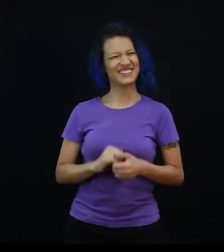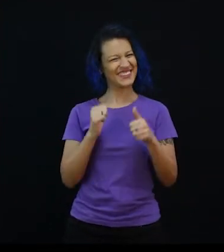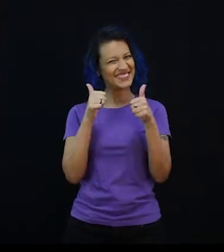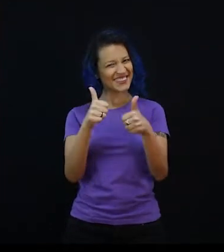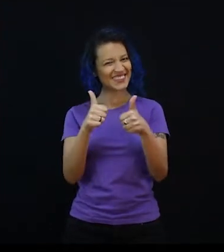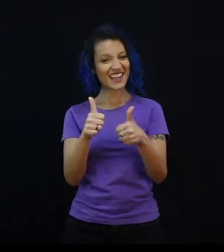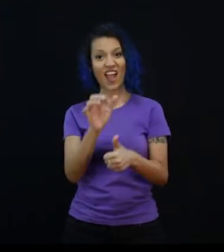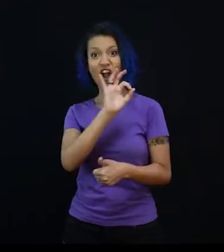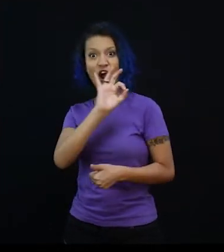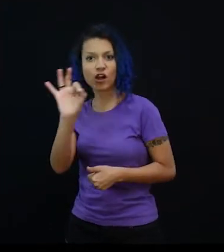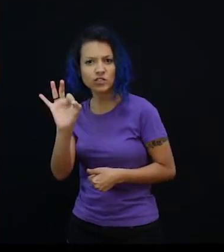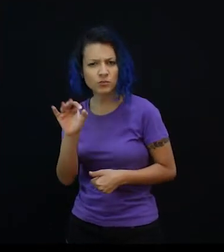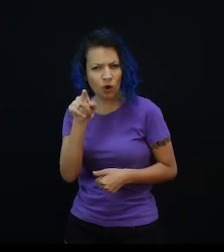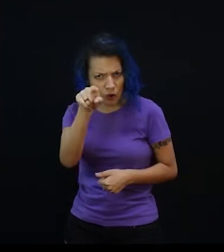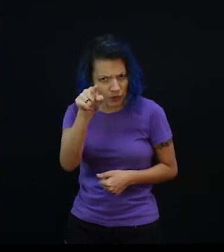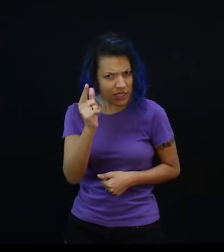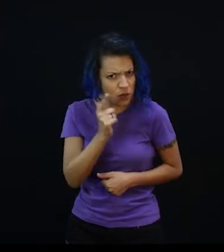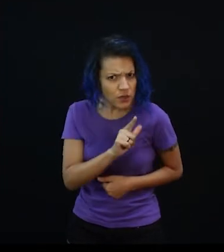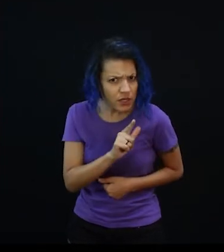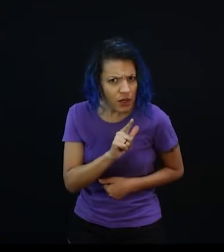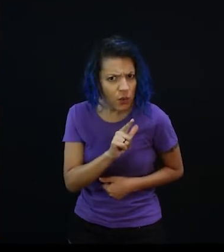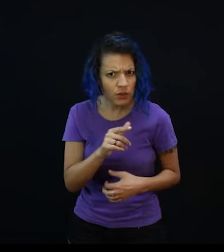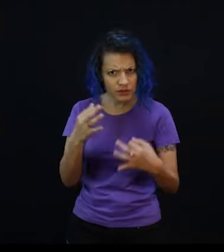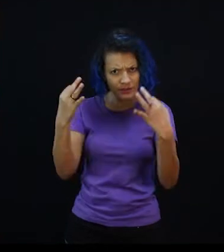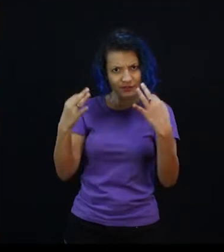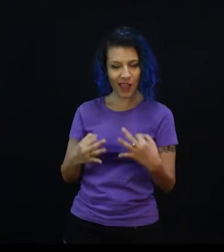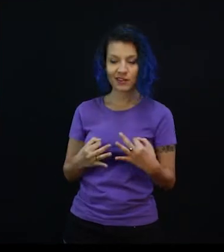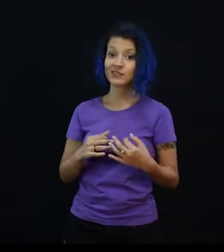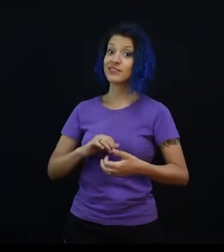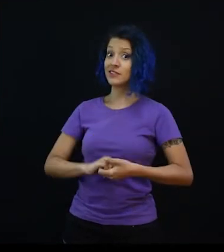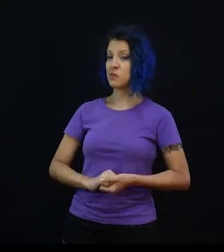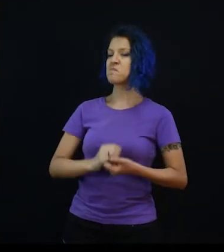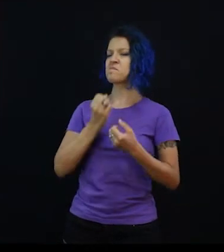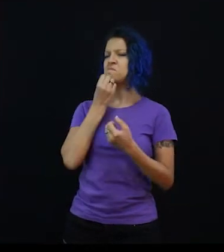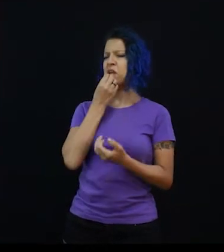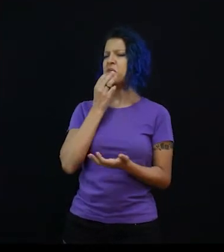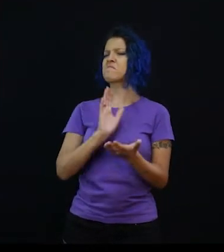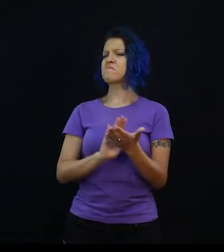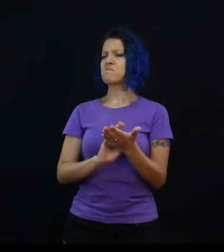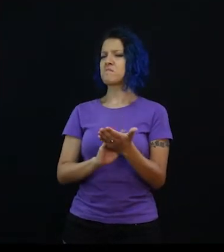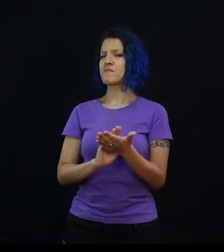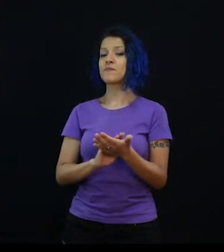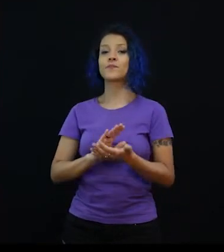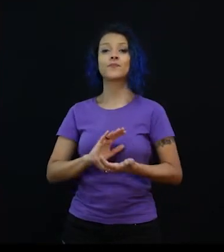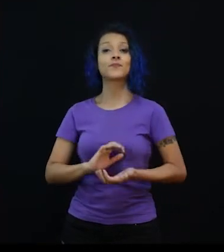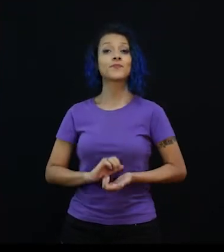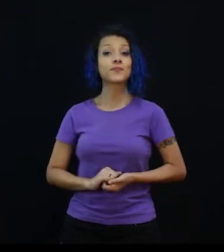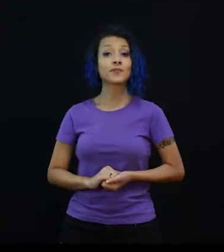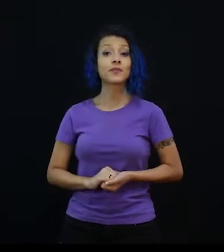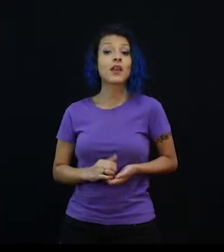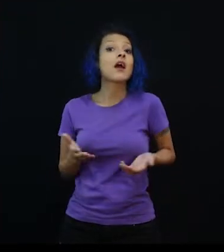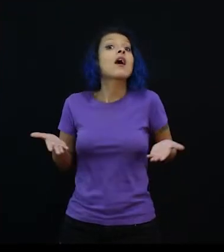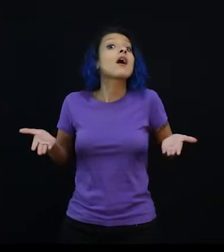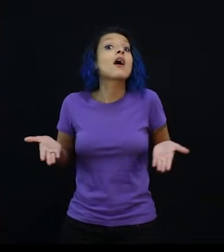Conseguiram? Deu certo? Muito bem, muito bem. Agora a gente vai dificultar,